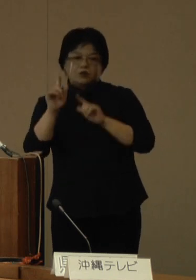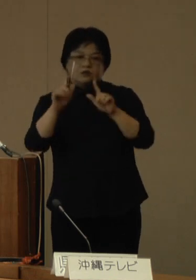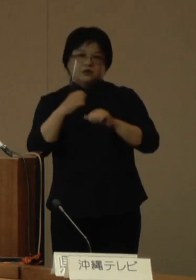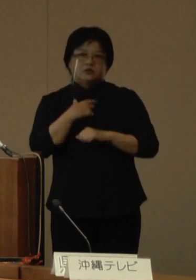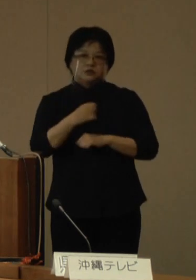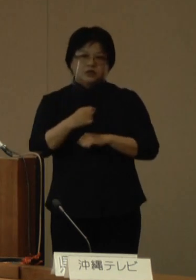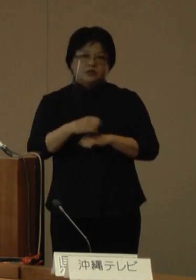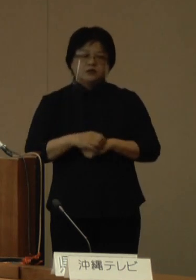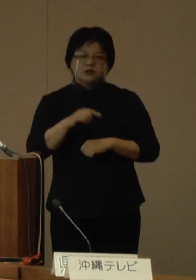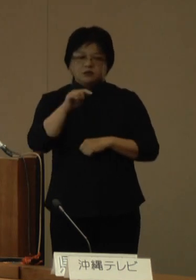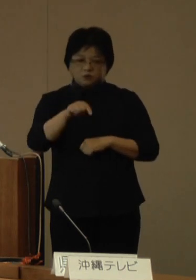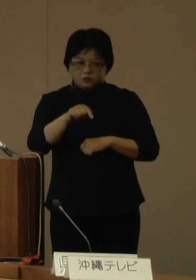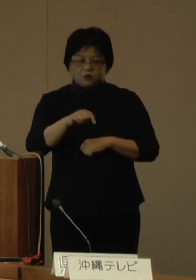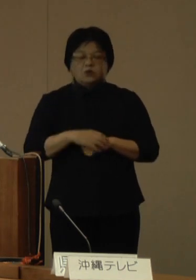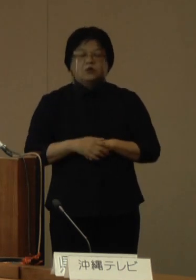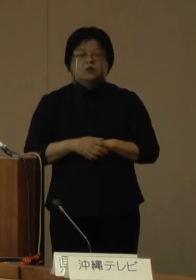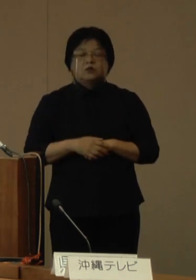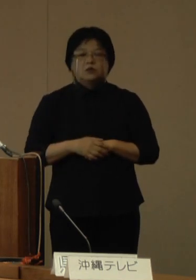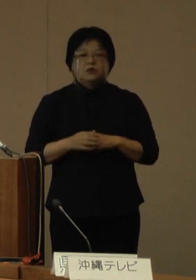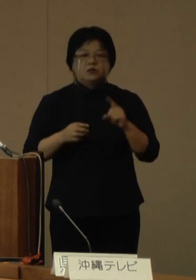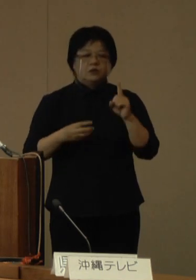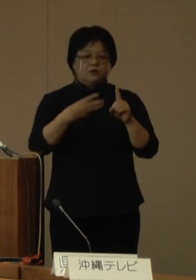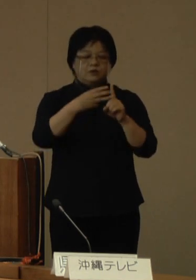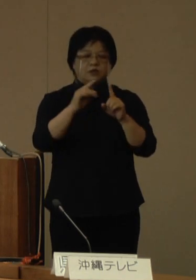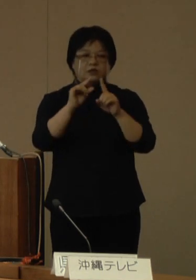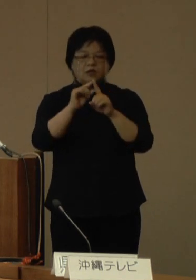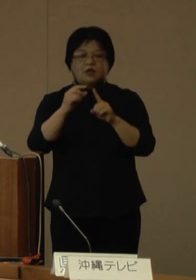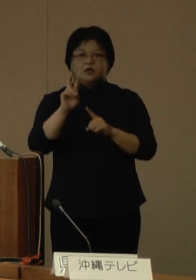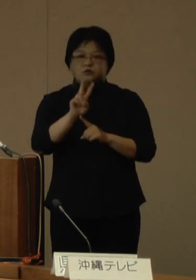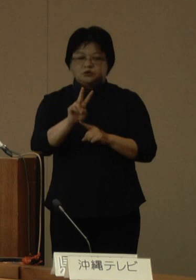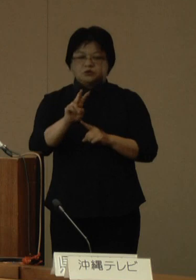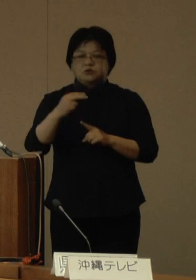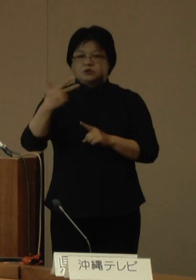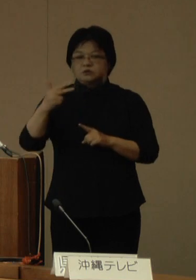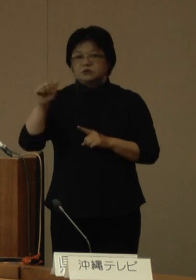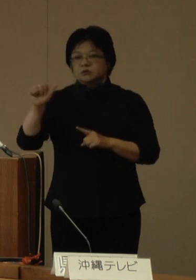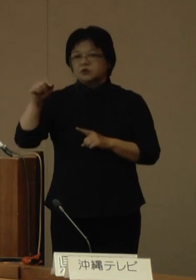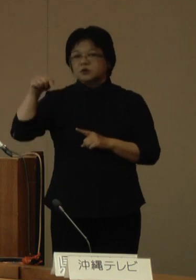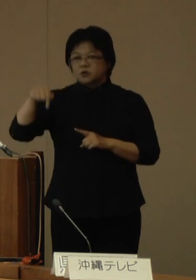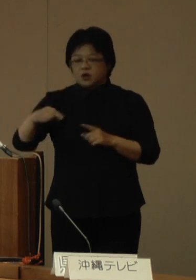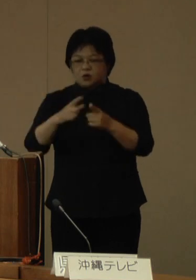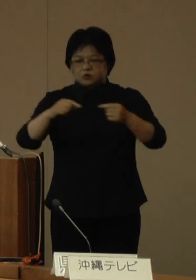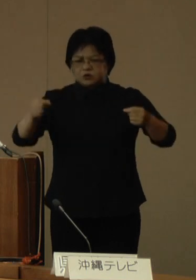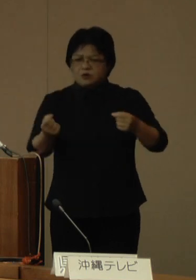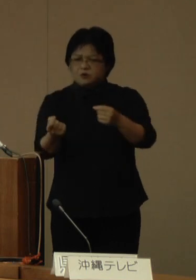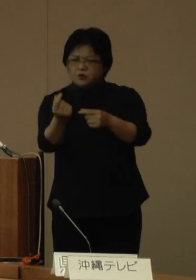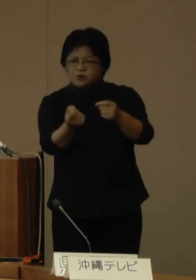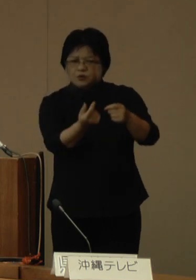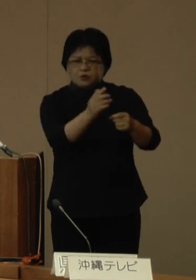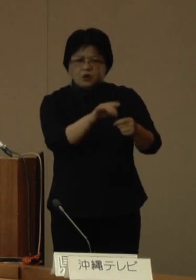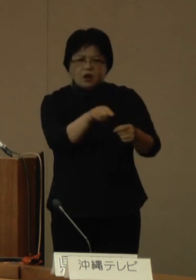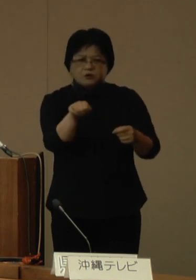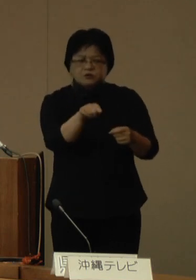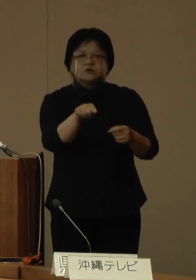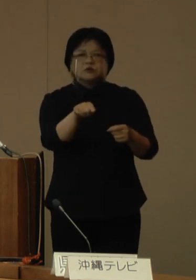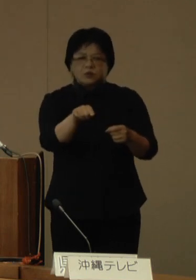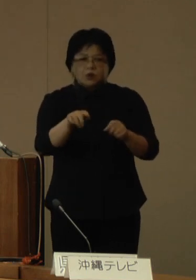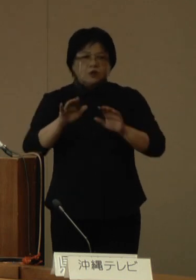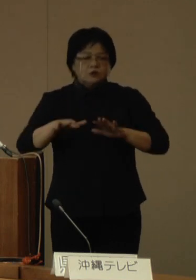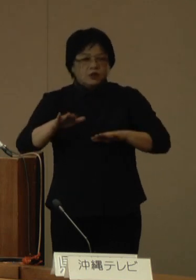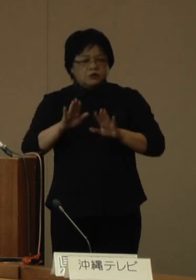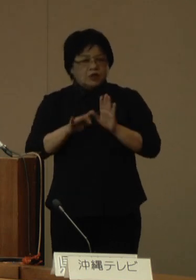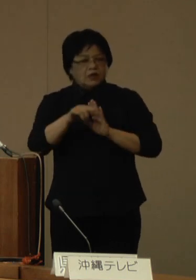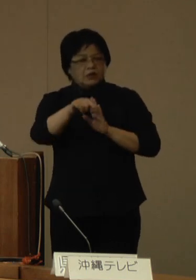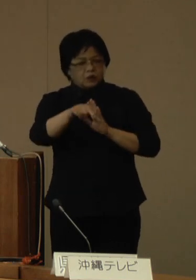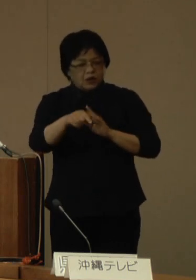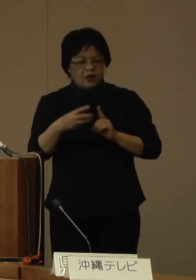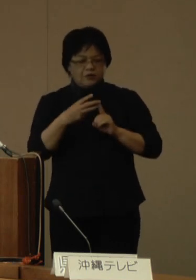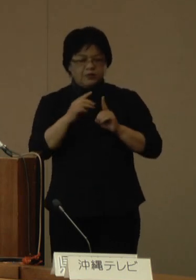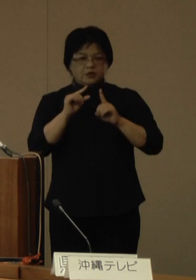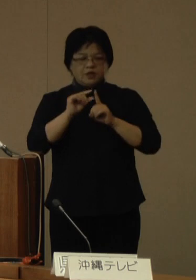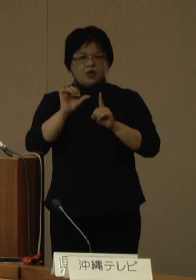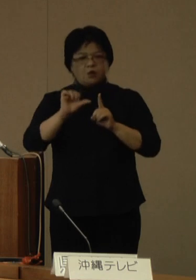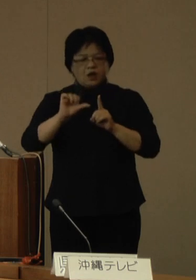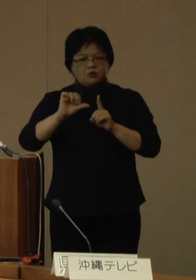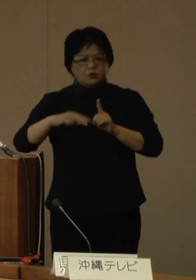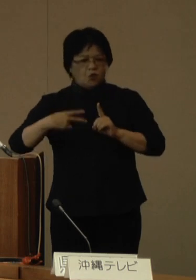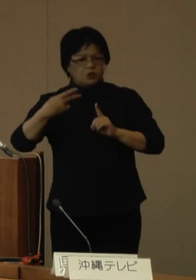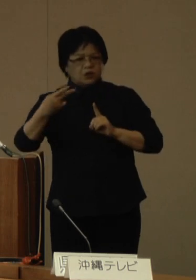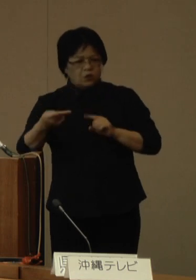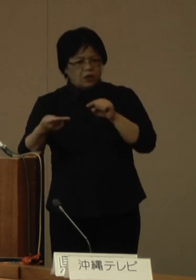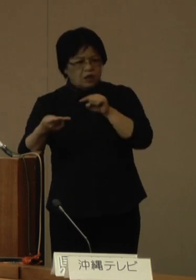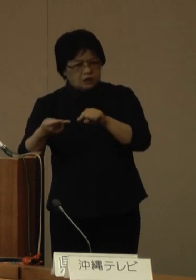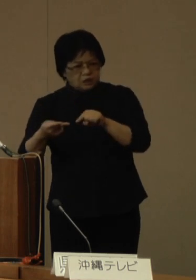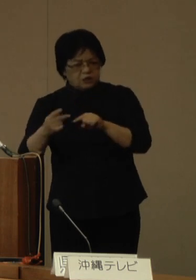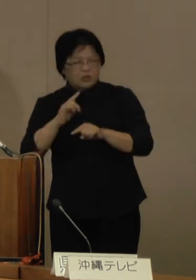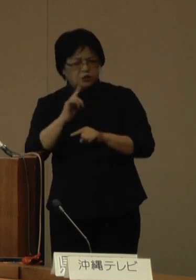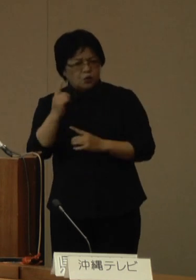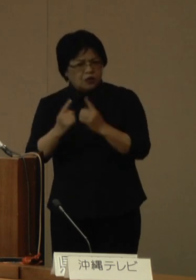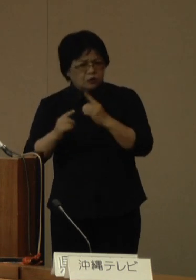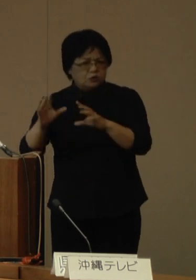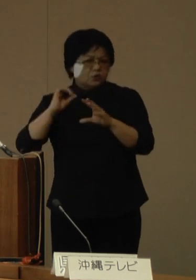このBA.2.75は、国内において既に散発的な発生報告はありますが、現時点においてBA.5から置き換わりが進んでいるという情報はありません